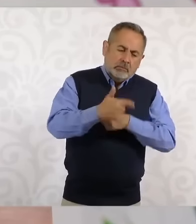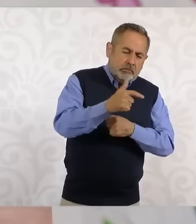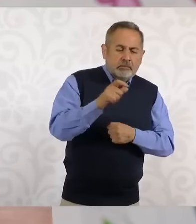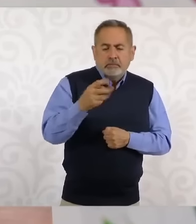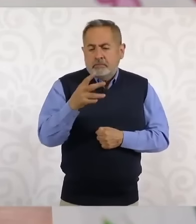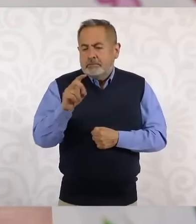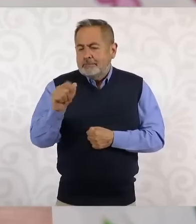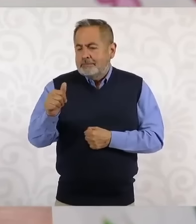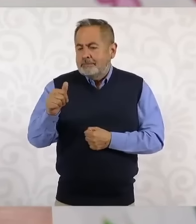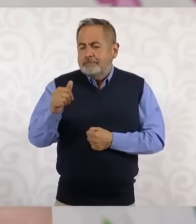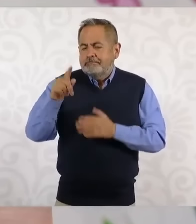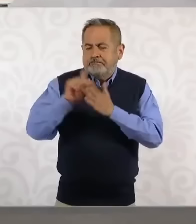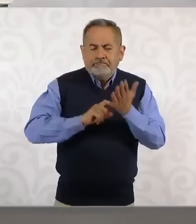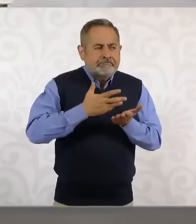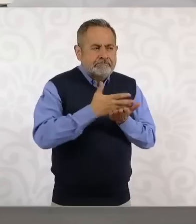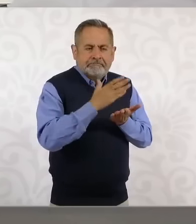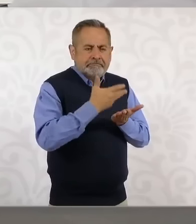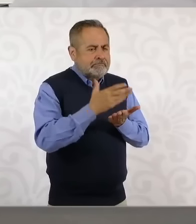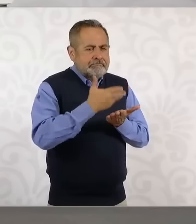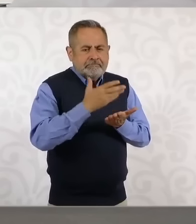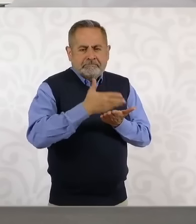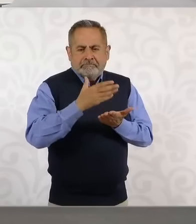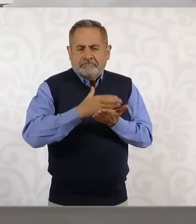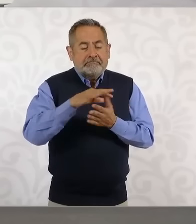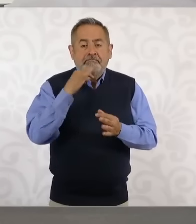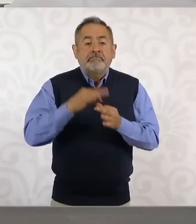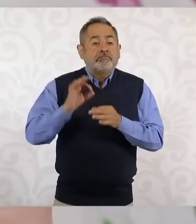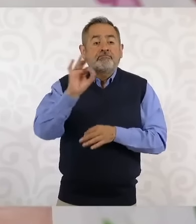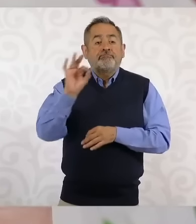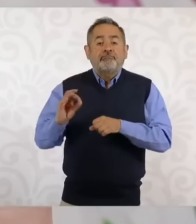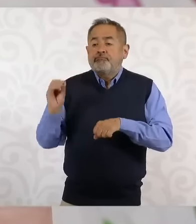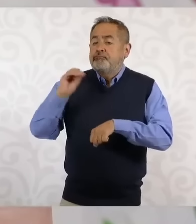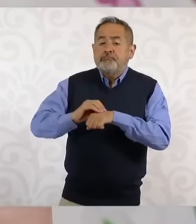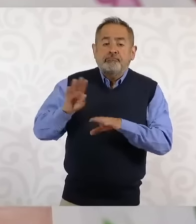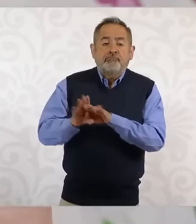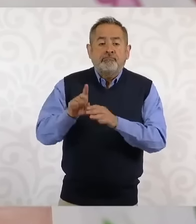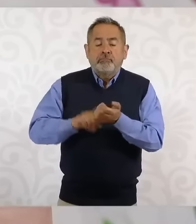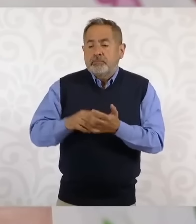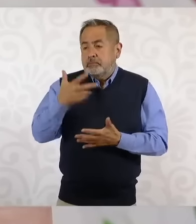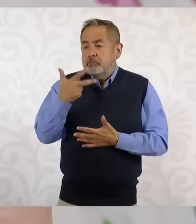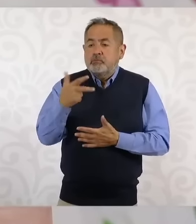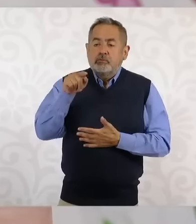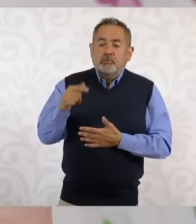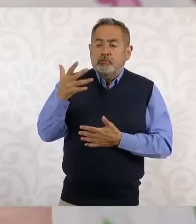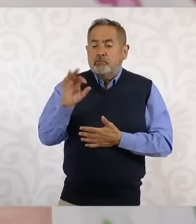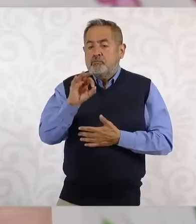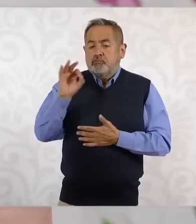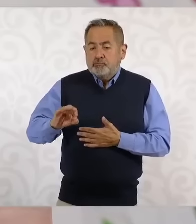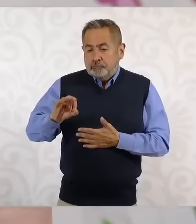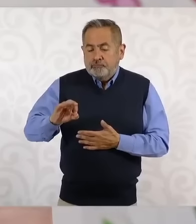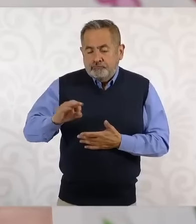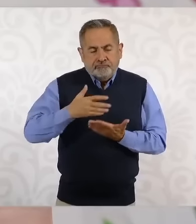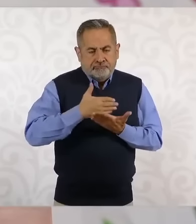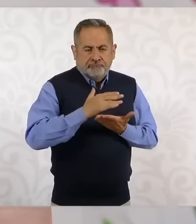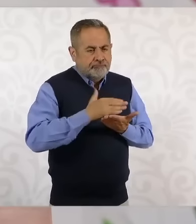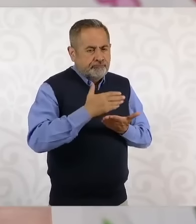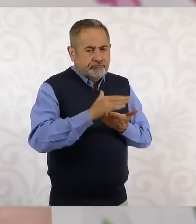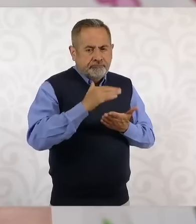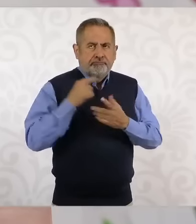pagos fijos y la tasa de interés a la que se está calculando esto es del 8.5% eh nominal anual. Esto